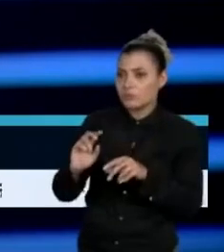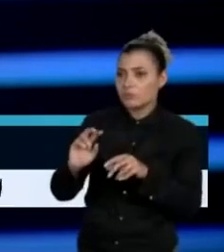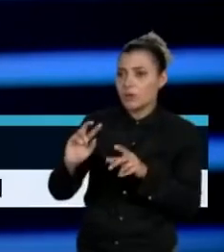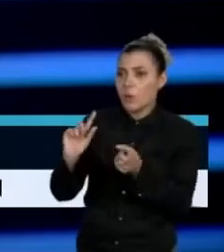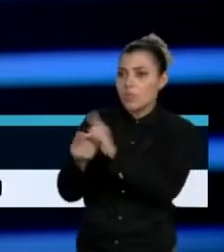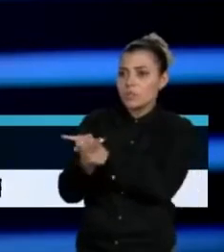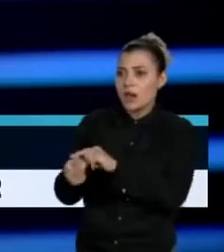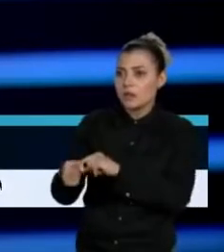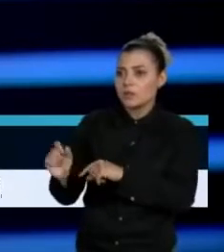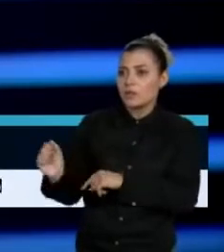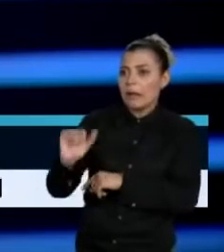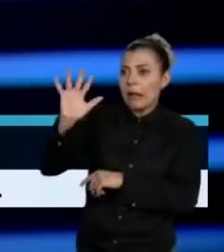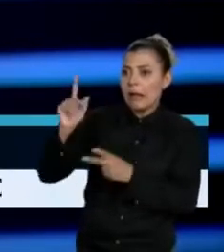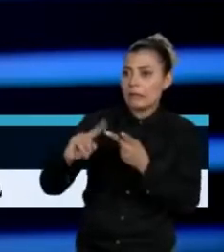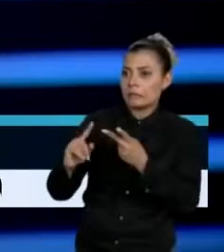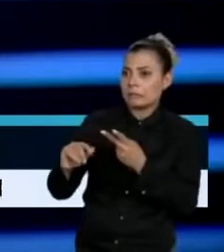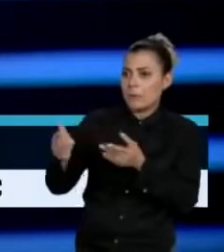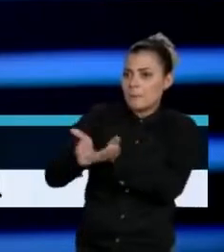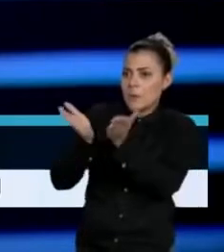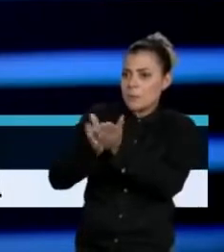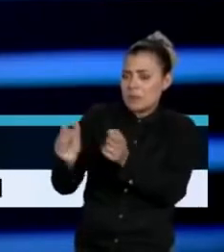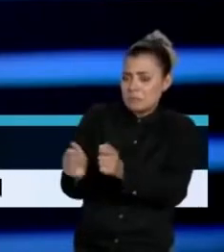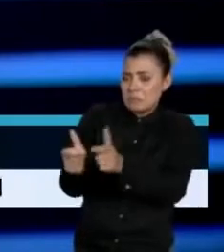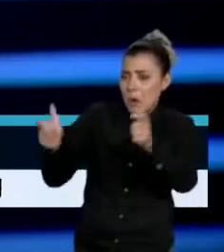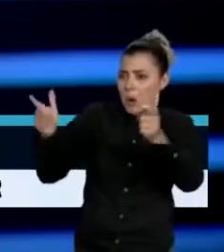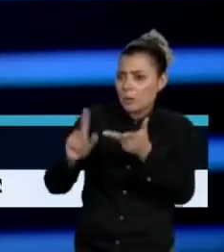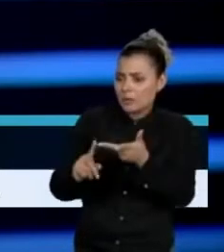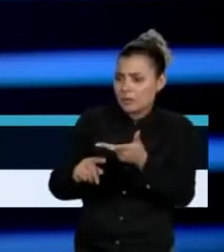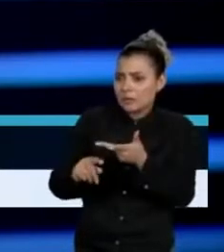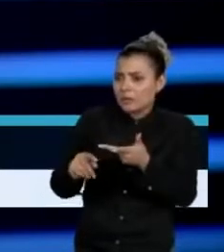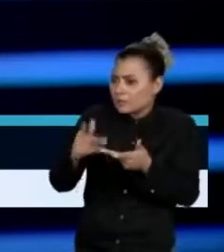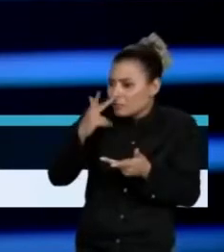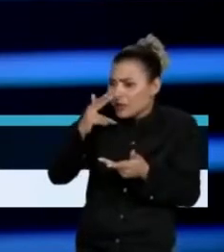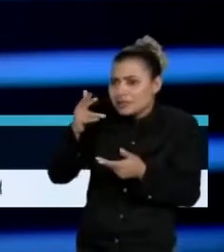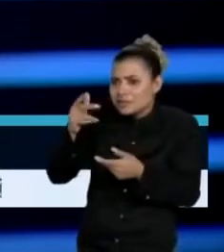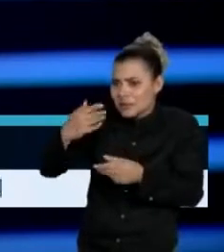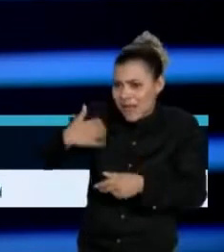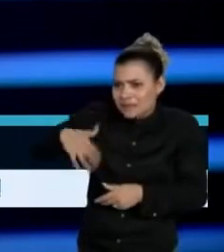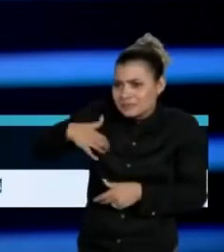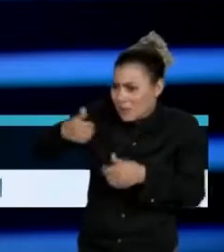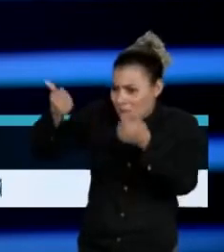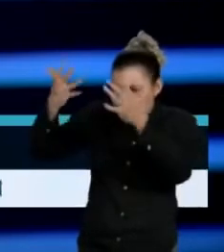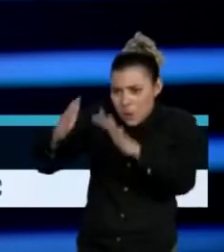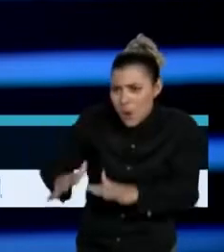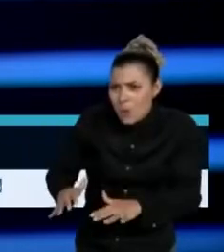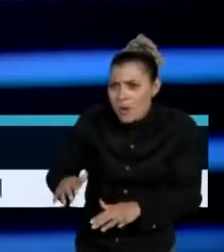aumento da miséria a quebra do país a necessidade de ir ao fmi